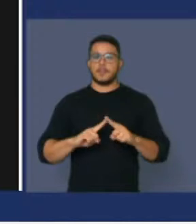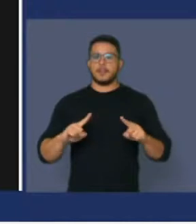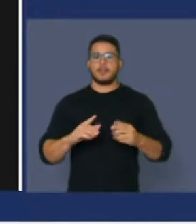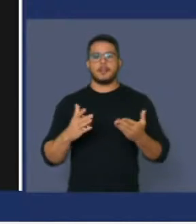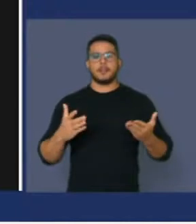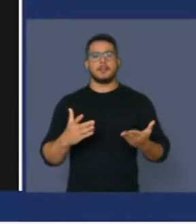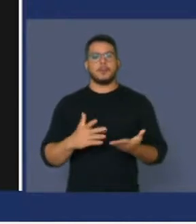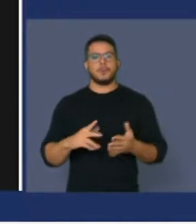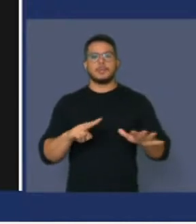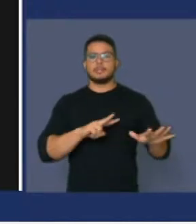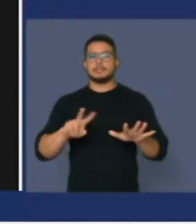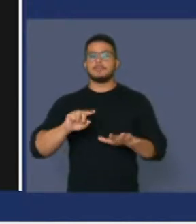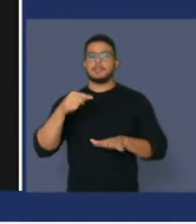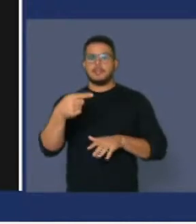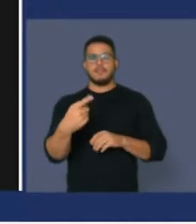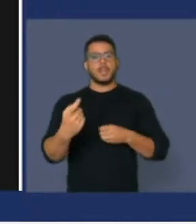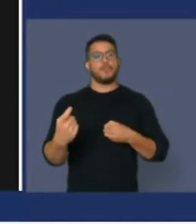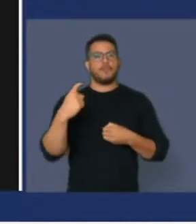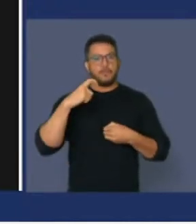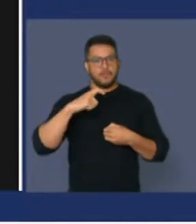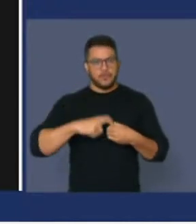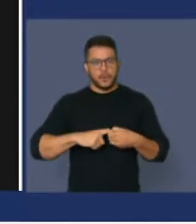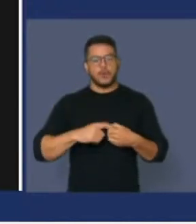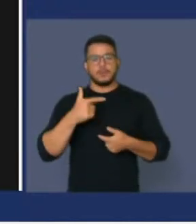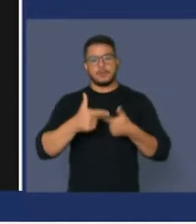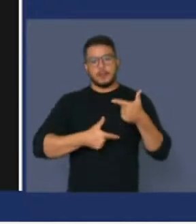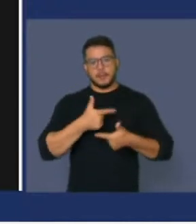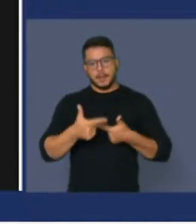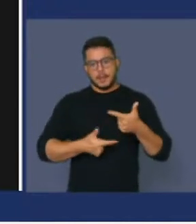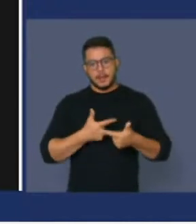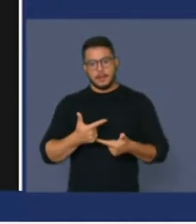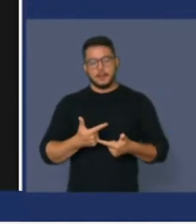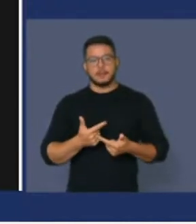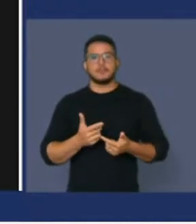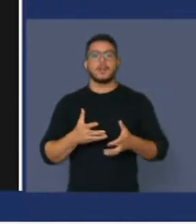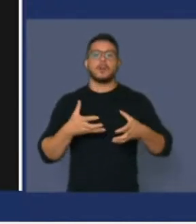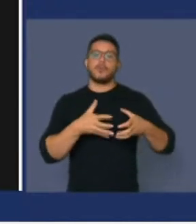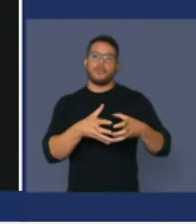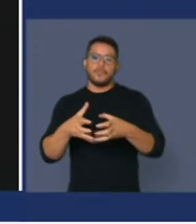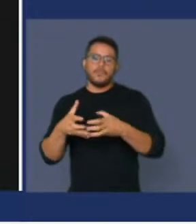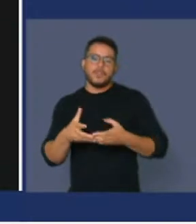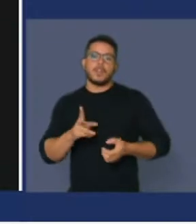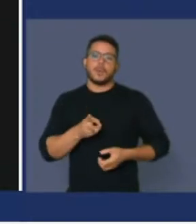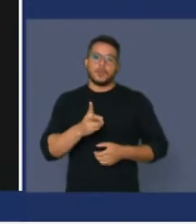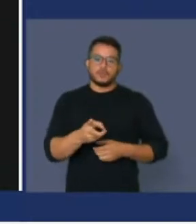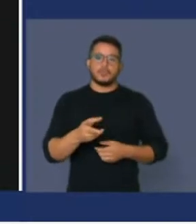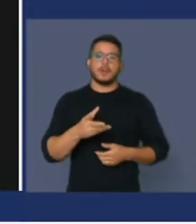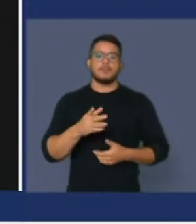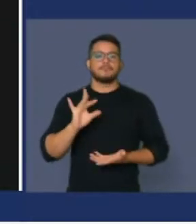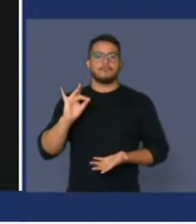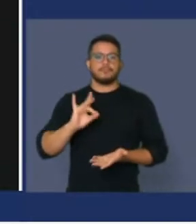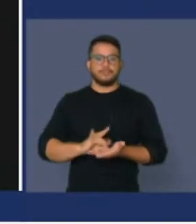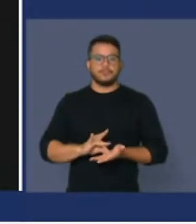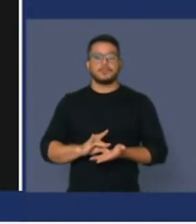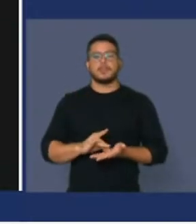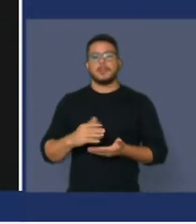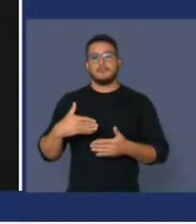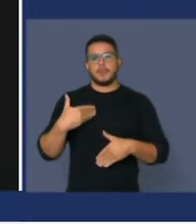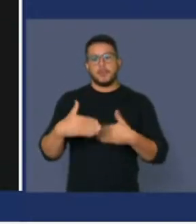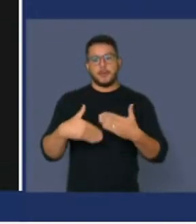AMIGOS E CONTINUAR A CONSTRUÇÃO DE UM PAÍS FAZENDO DAS NOSSAS DIVERGÊNCIAS NÃO MOTIVO DE BRIGA, PRESIDENTE, MAS DE UM APRENDIZADO NA BUSCA DO BEM